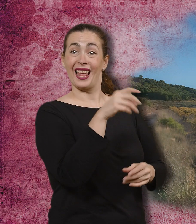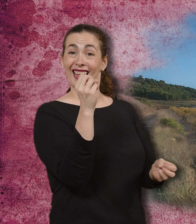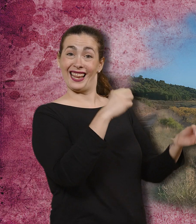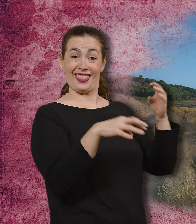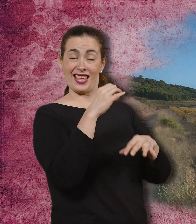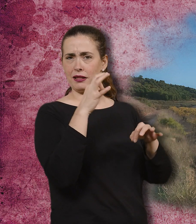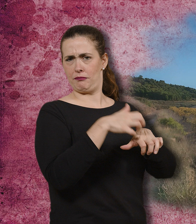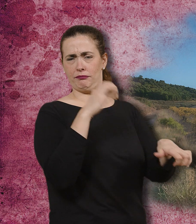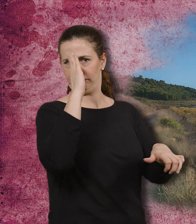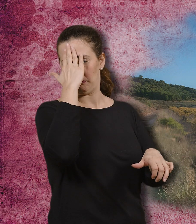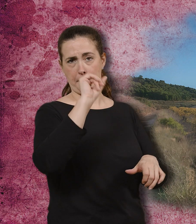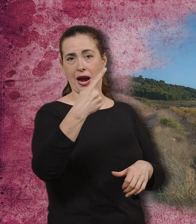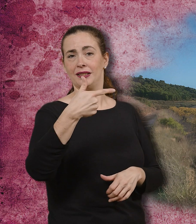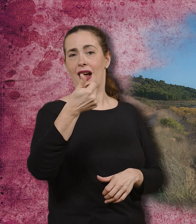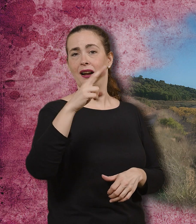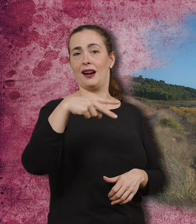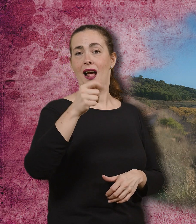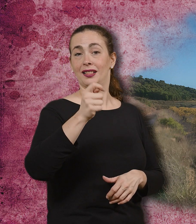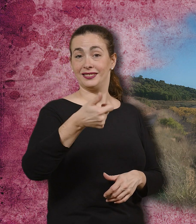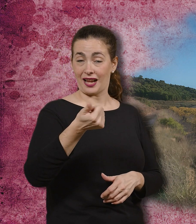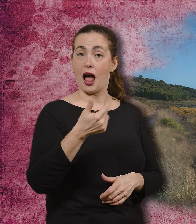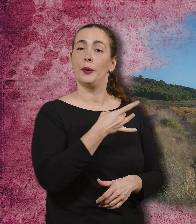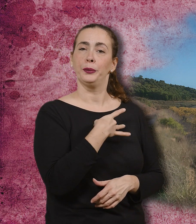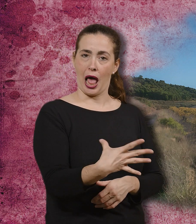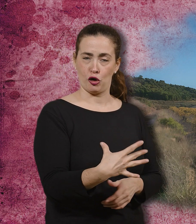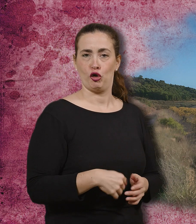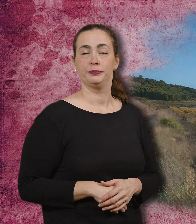Estan elaborats majoritàriament amb Garnatxa blanca.